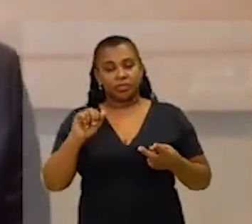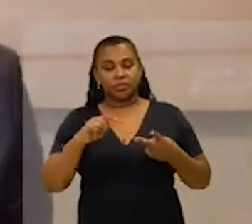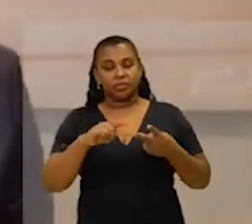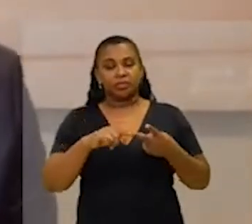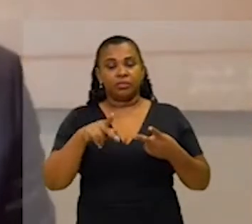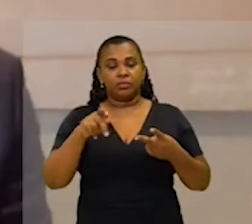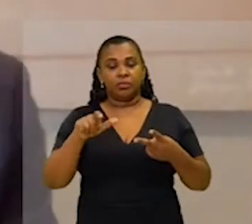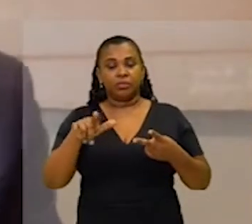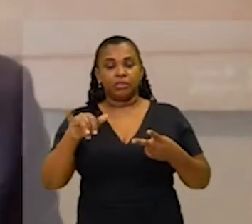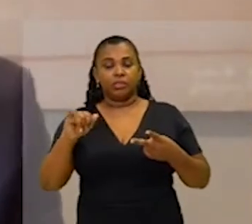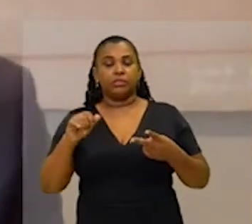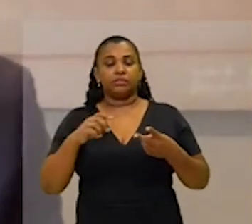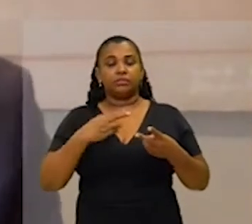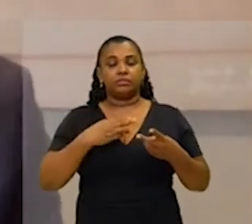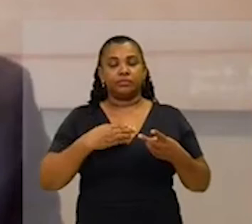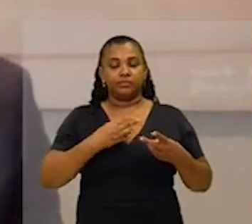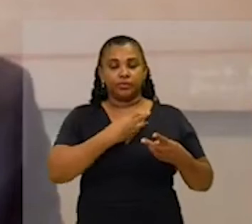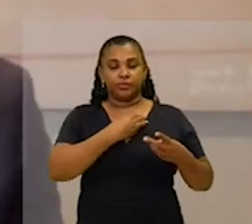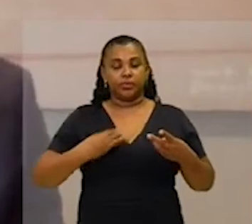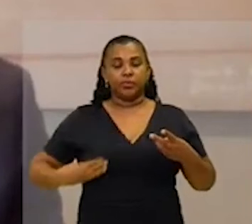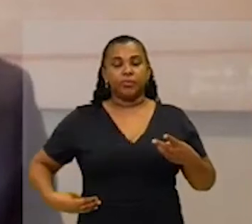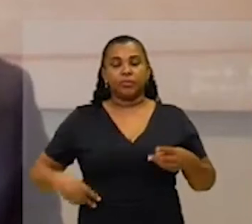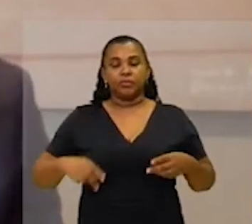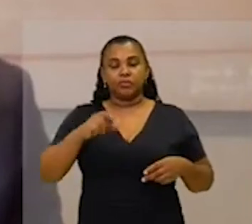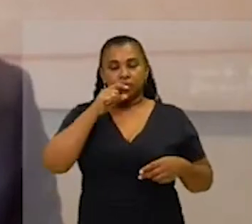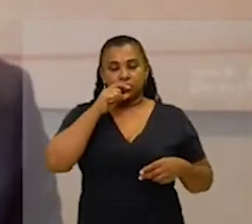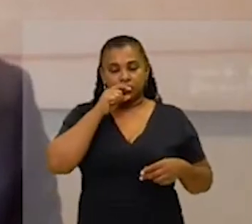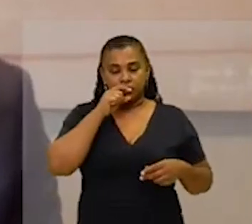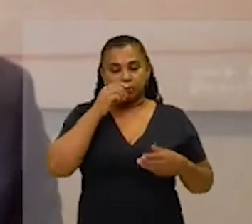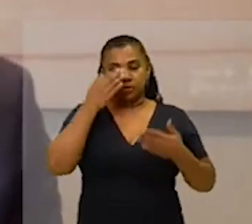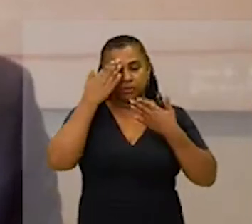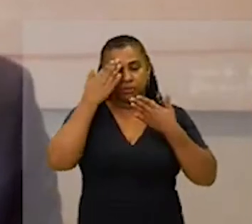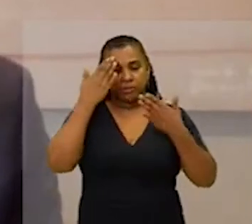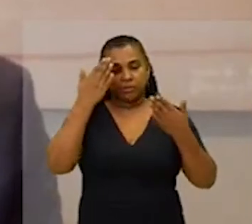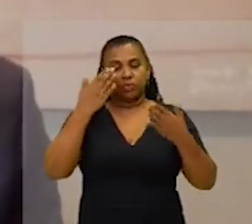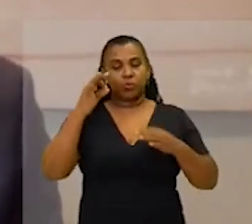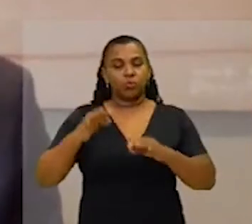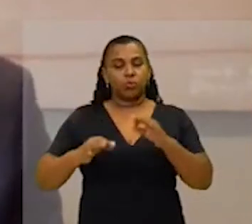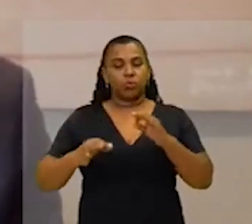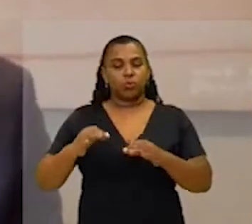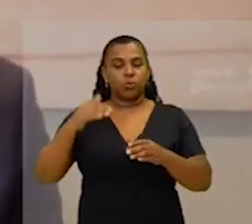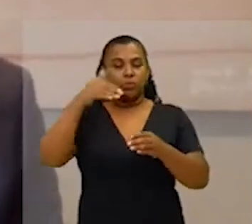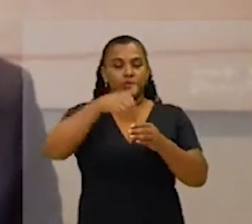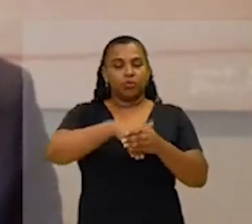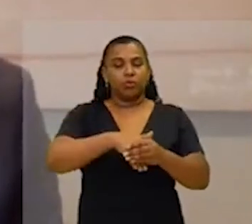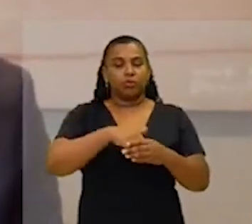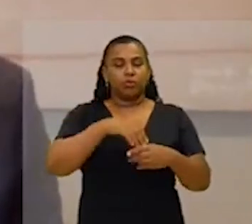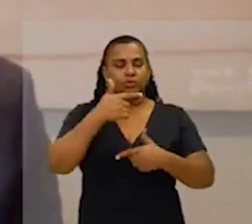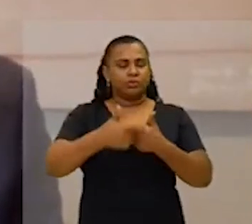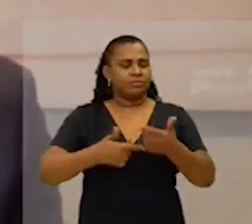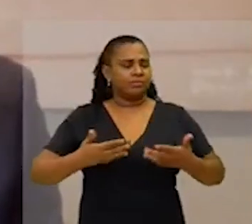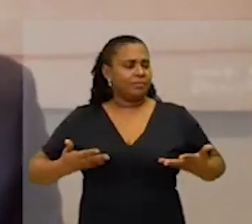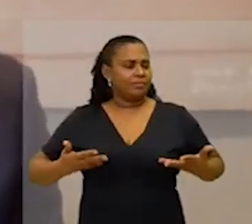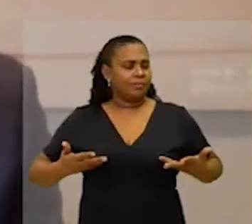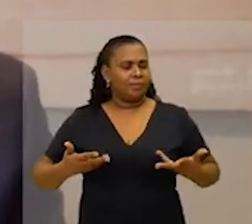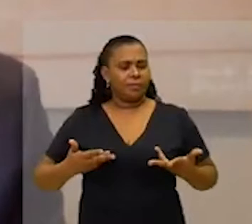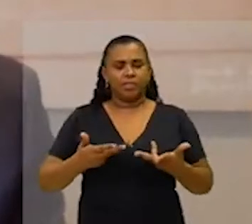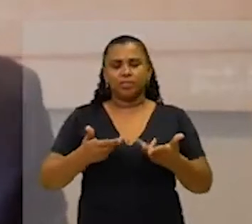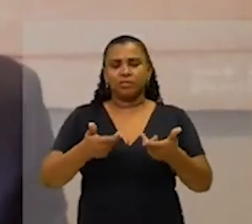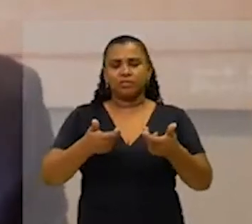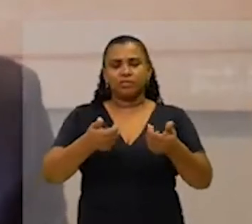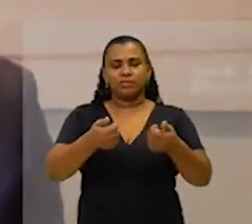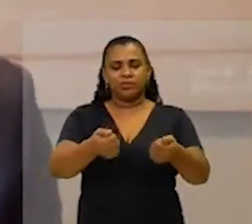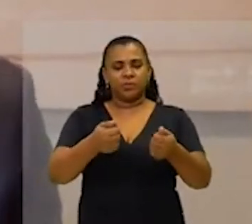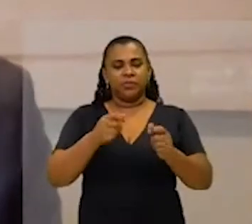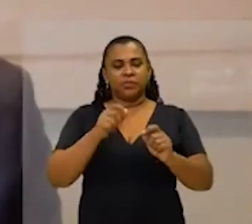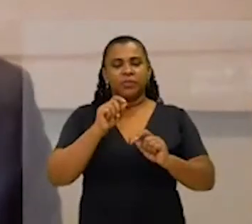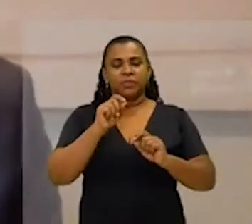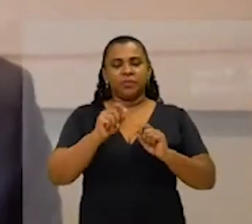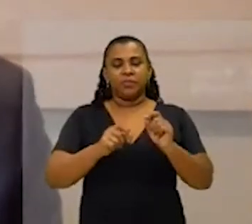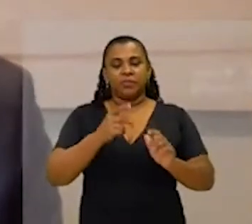fachin agradecer a toda a justiça eleitoral não é por esse trabalho magnífico e é o programa de